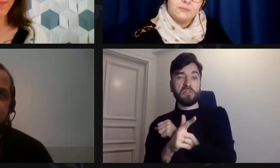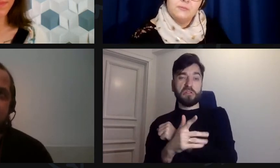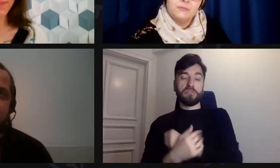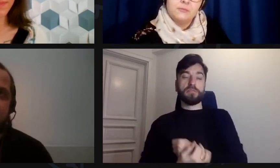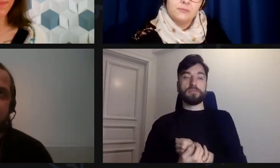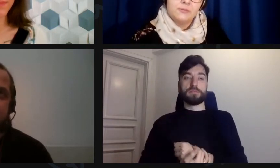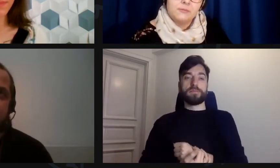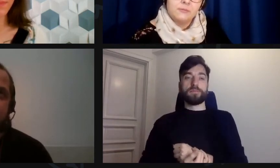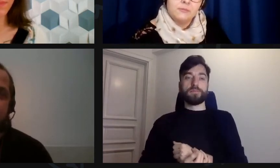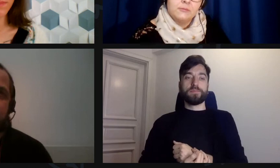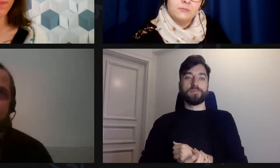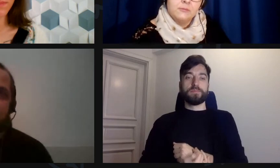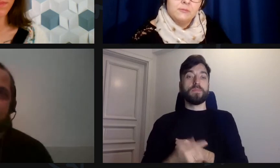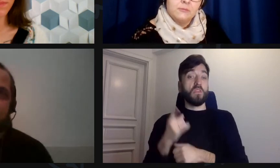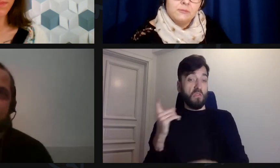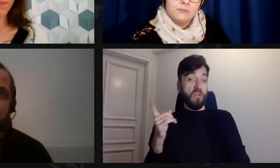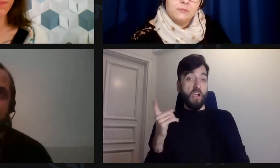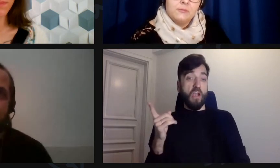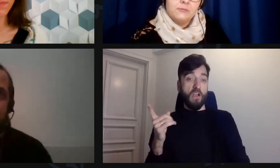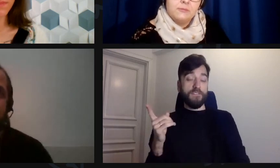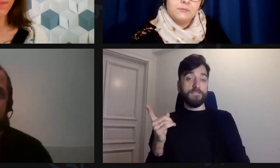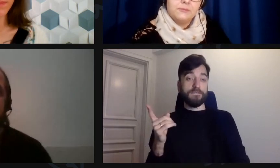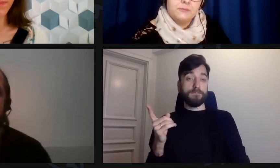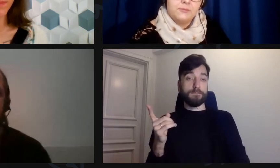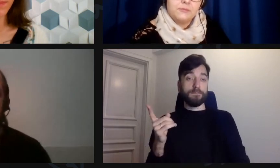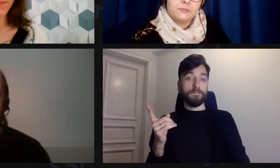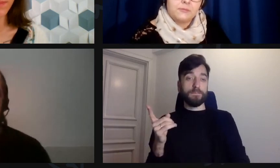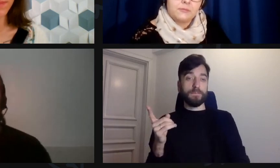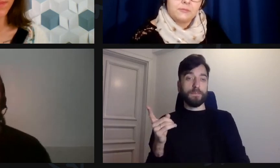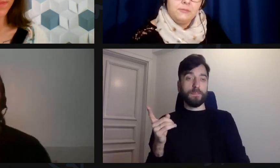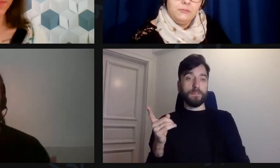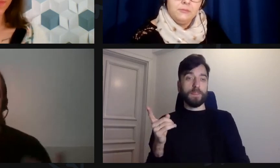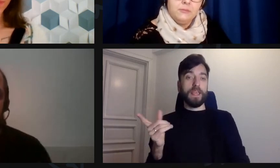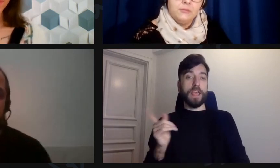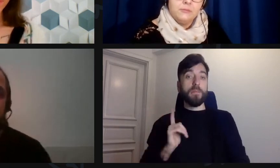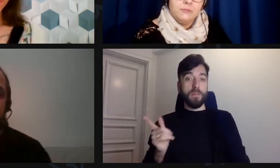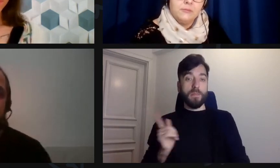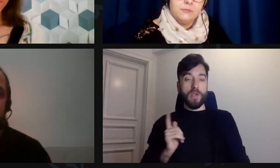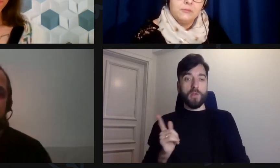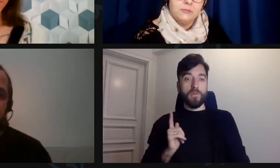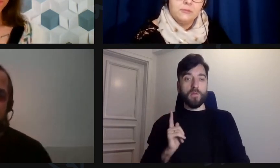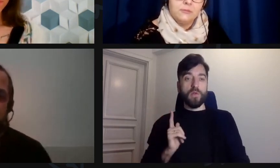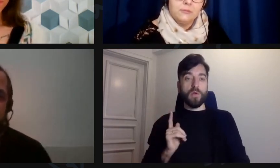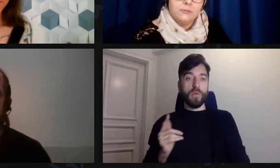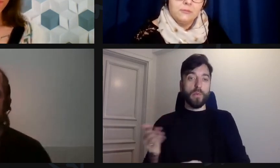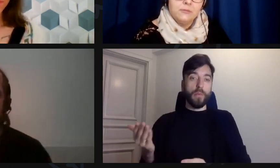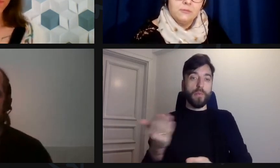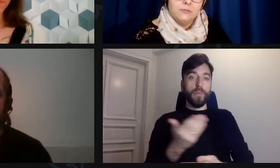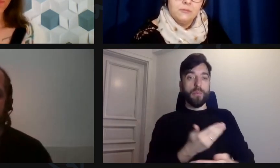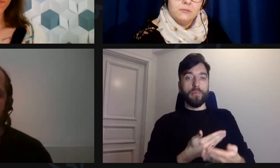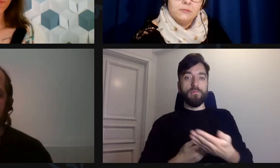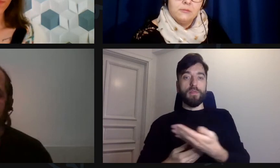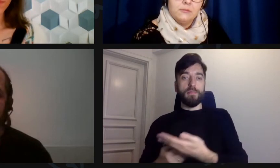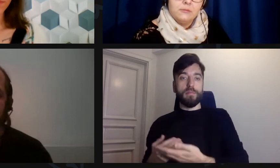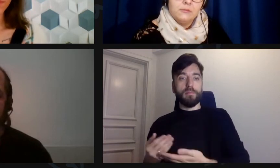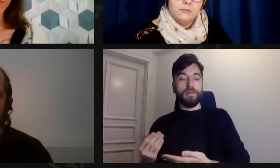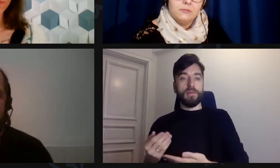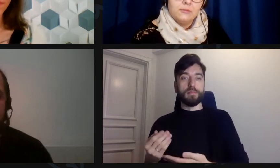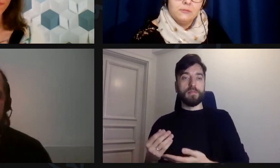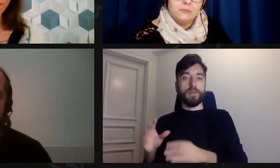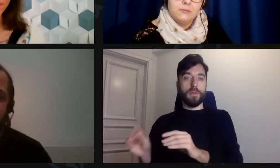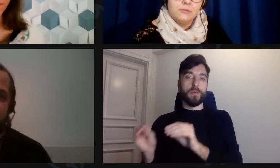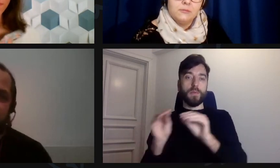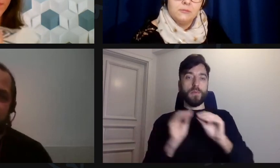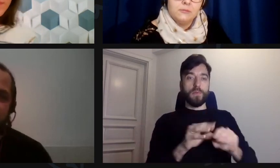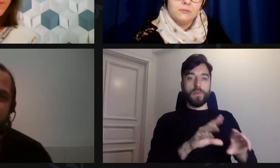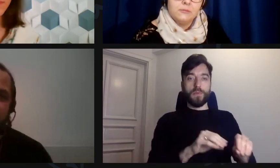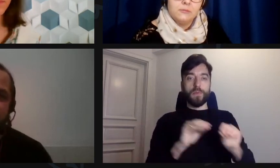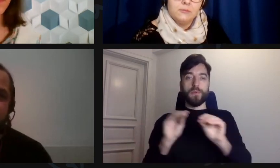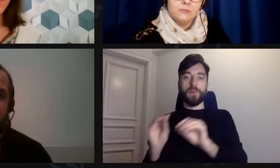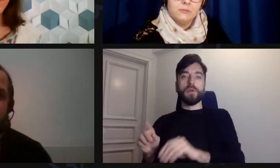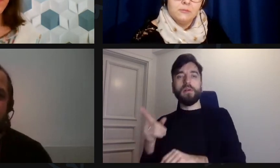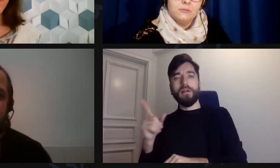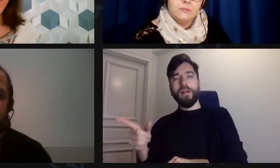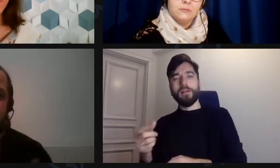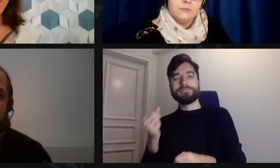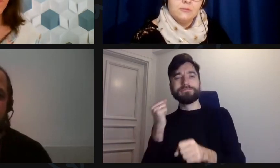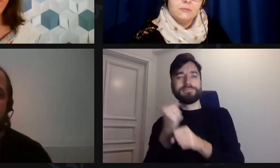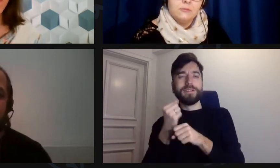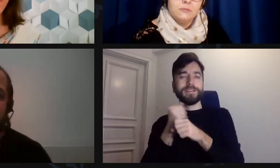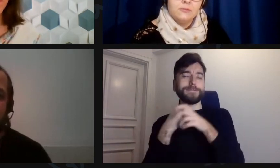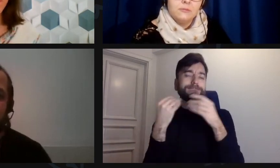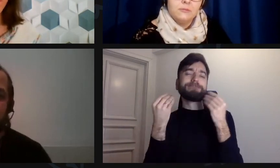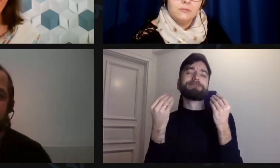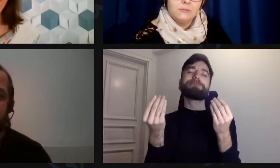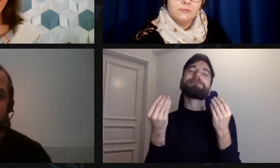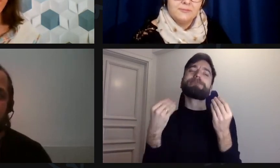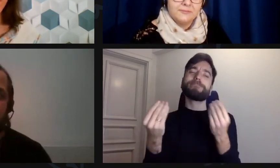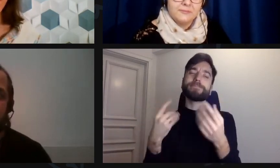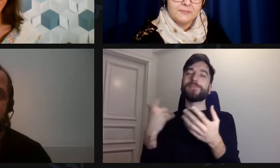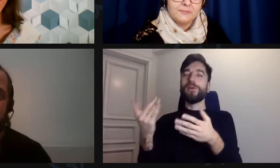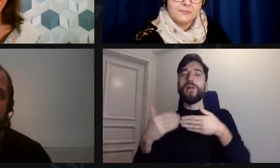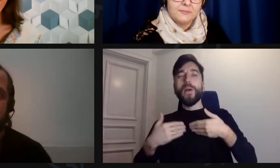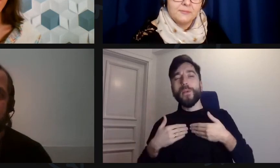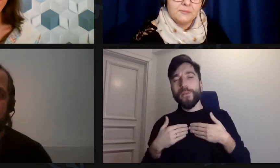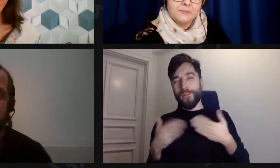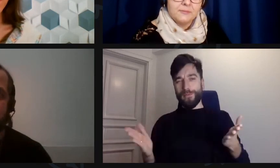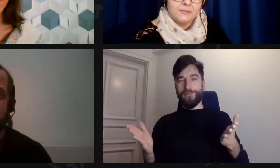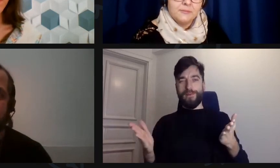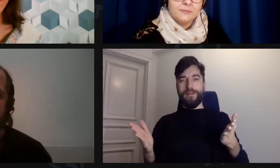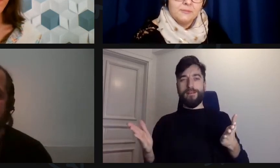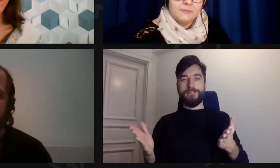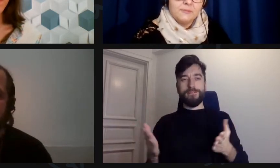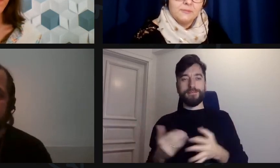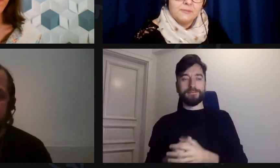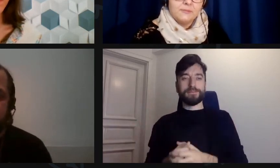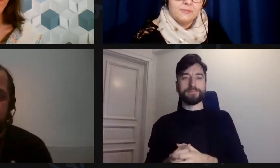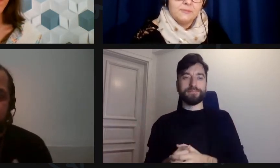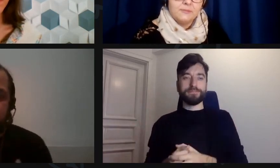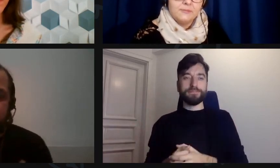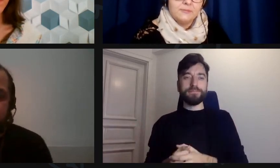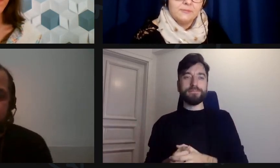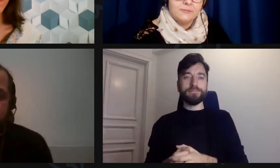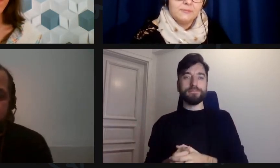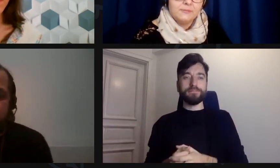Byłem z nim w sytuacji na wymianach, fantastycznie pracował z młodzieżą, był bardzo otwarty.